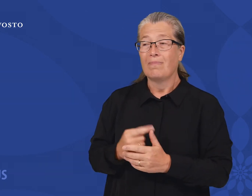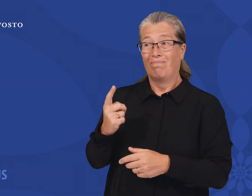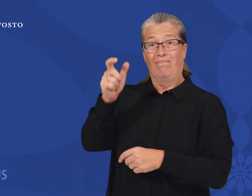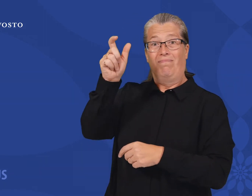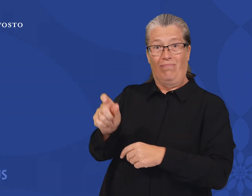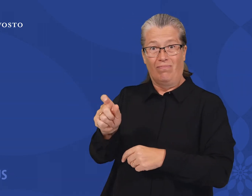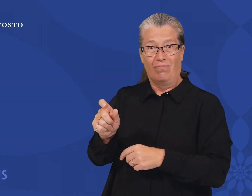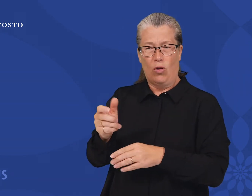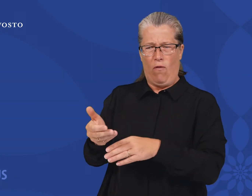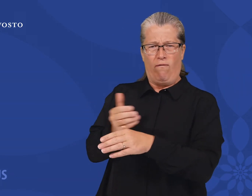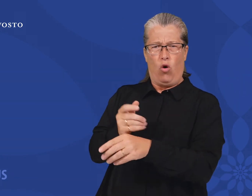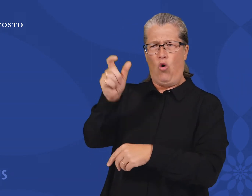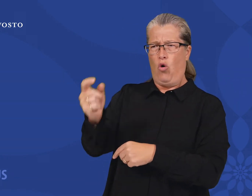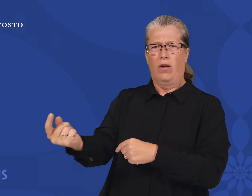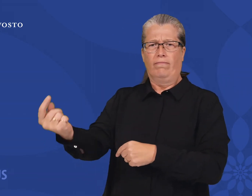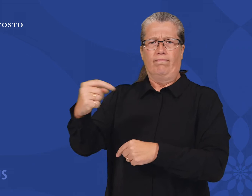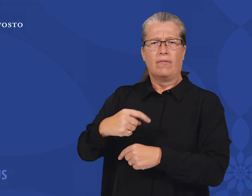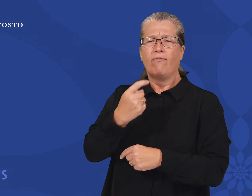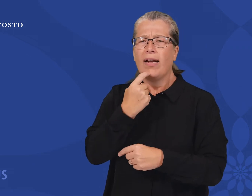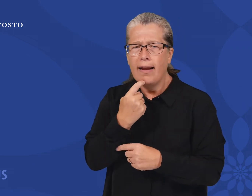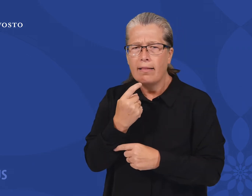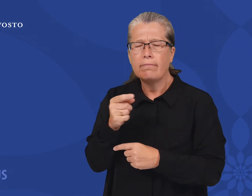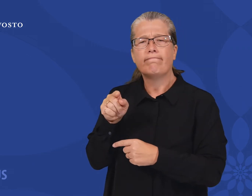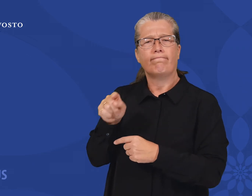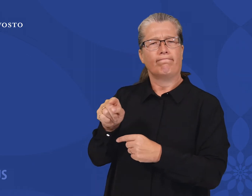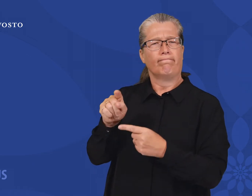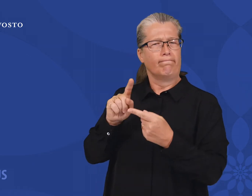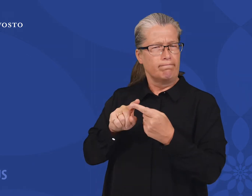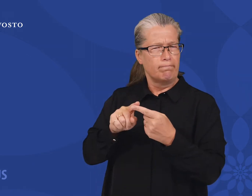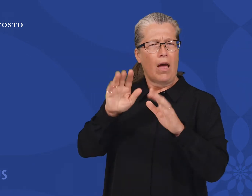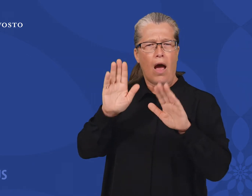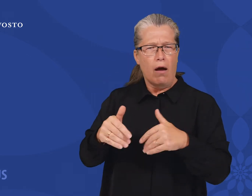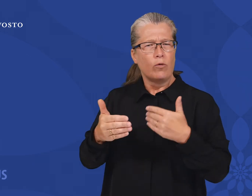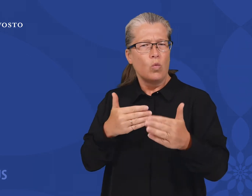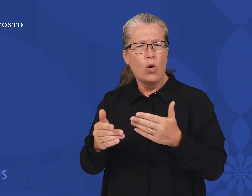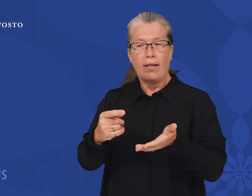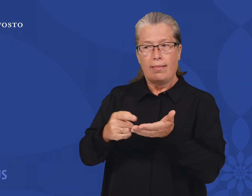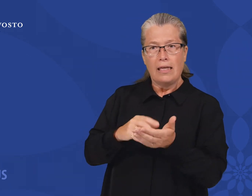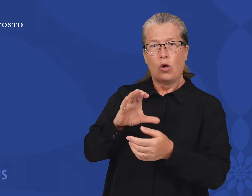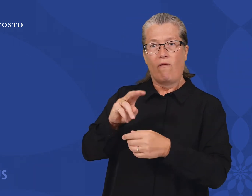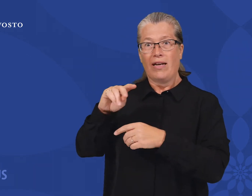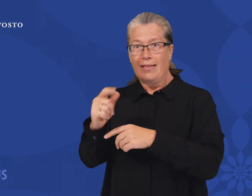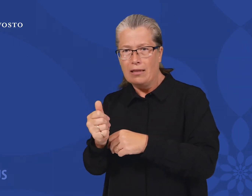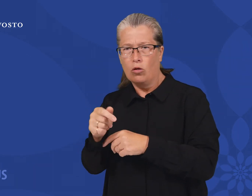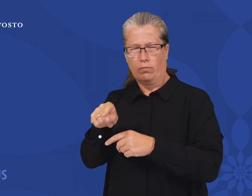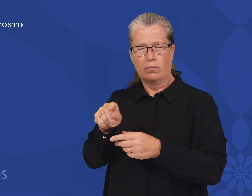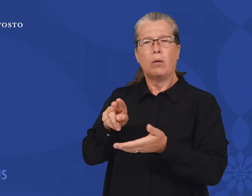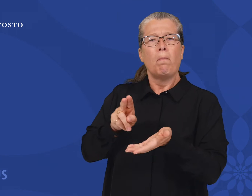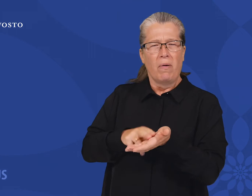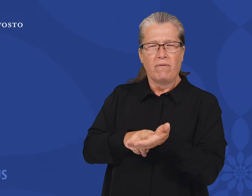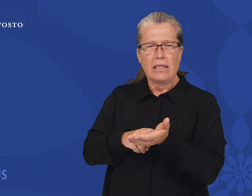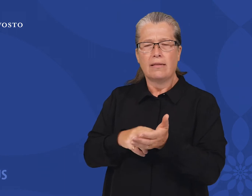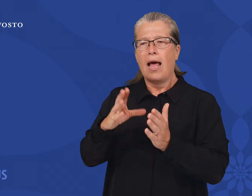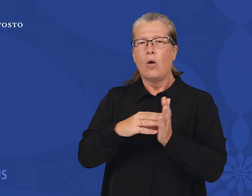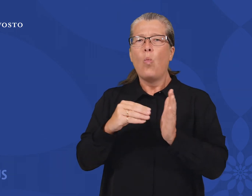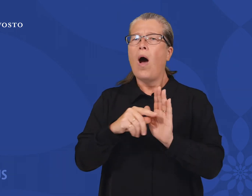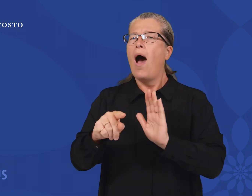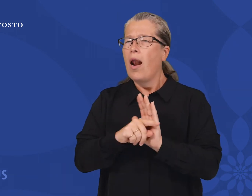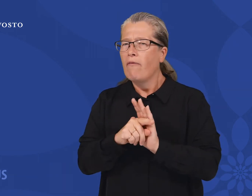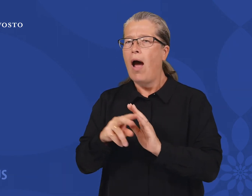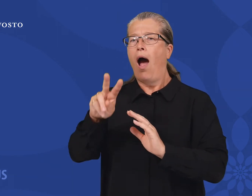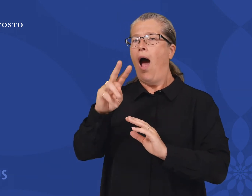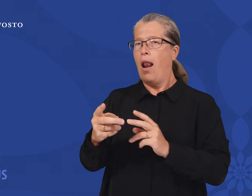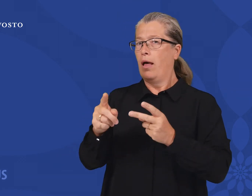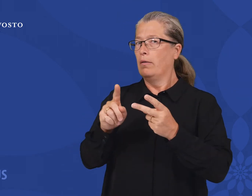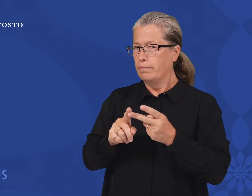De som har ett intyg över ett tillförlitligt covid-19-test med negativt resultat som tagits före -